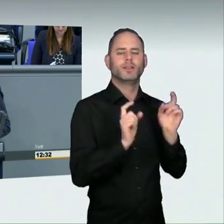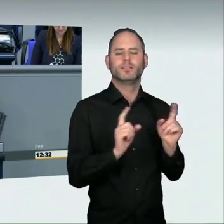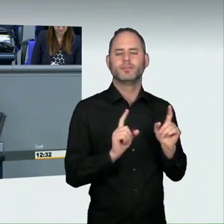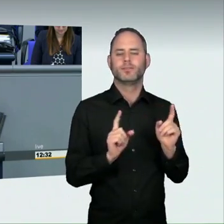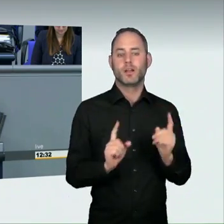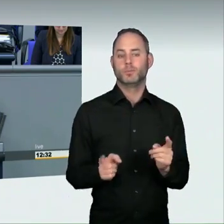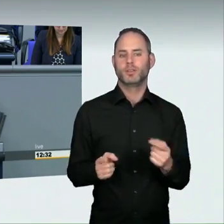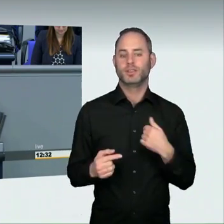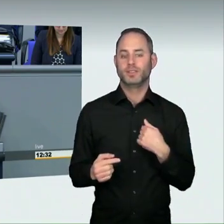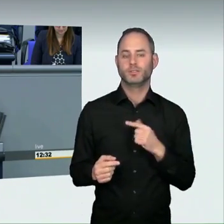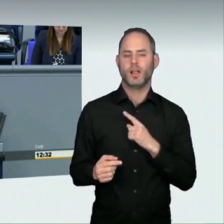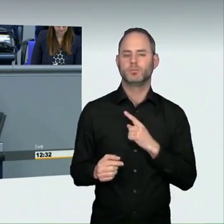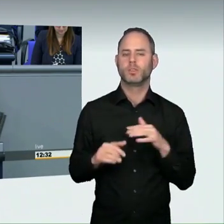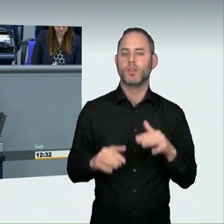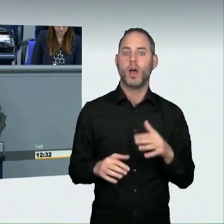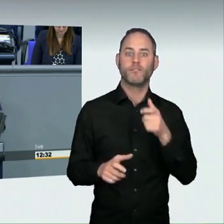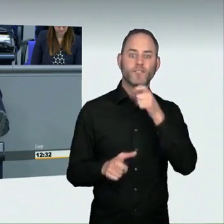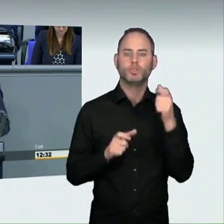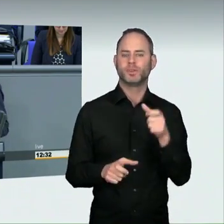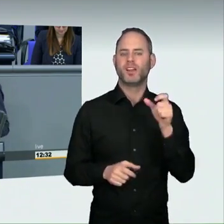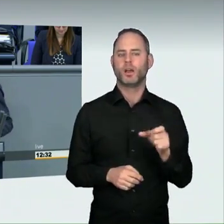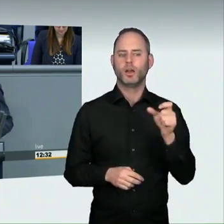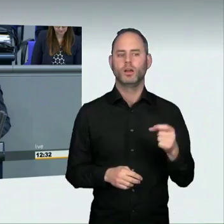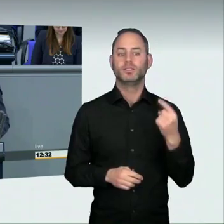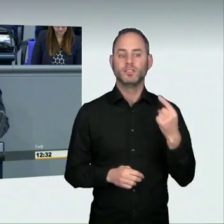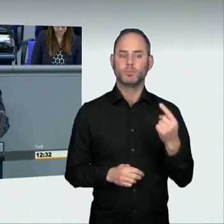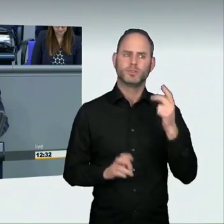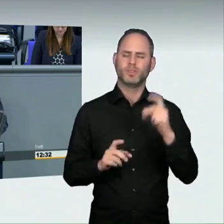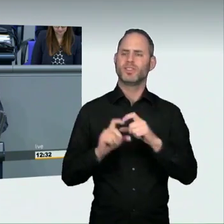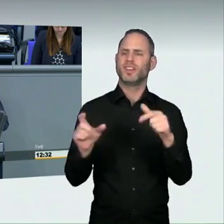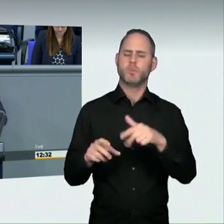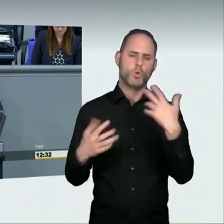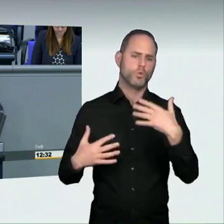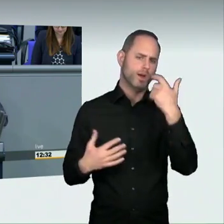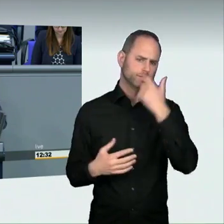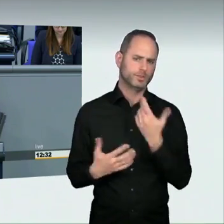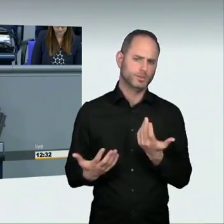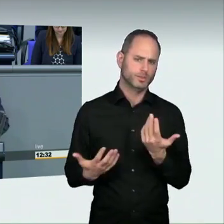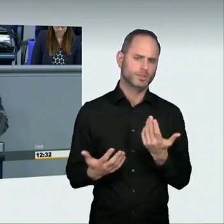wenn der soziale Frieden gewahrt wird und wenn Mieterinnen und Mieter dauerhaft und sicher in ihren Wohnungen leben können. Die Mietpreissteigerungen